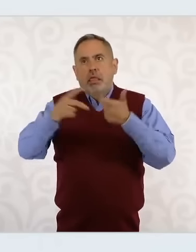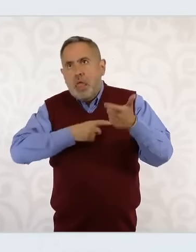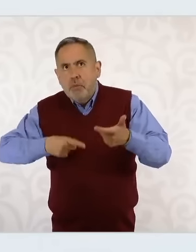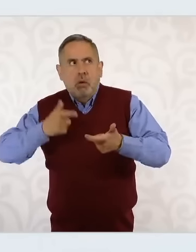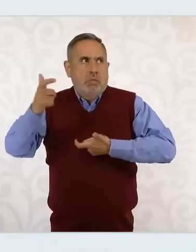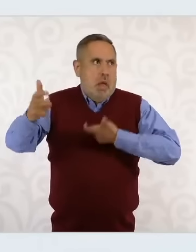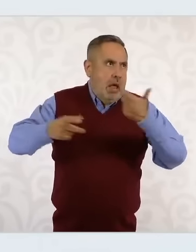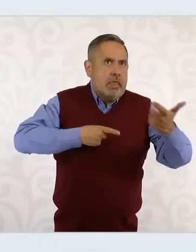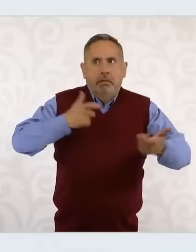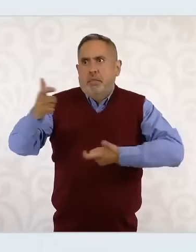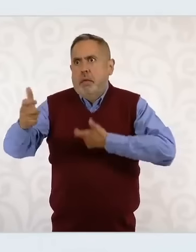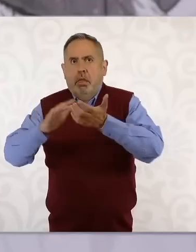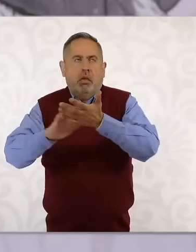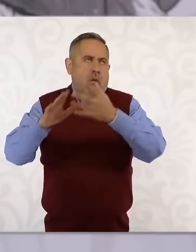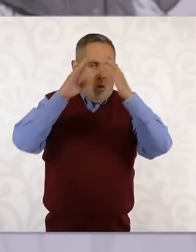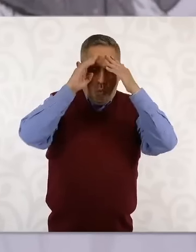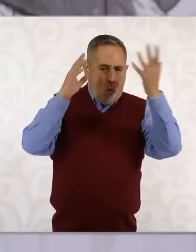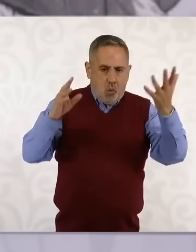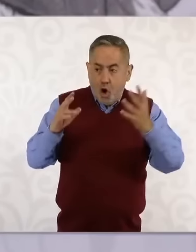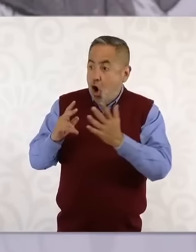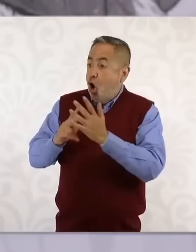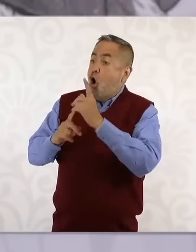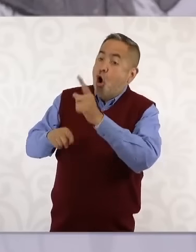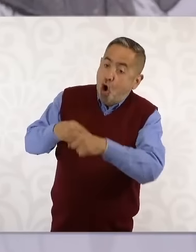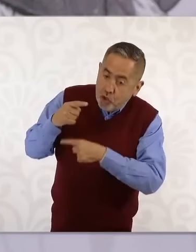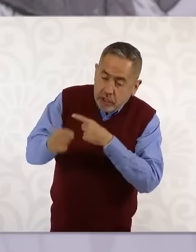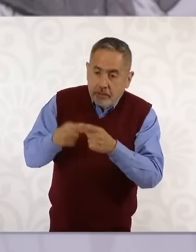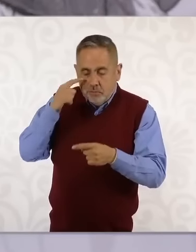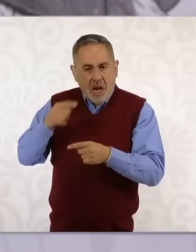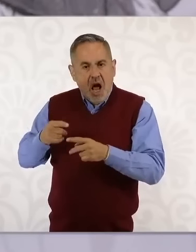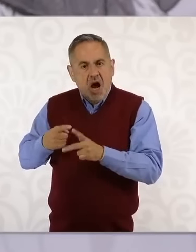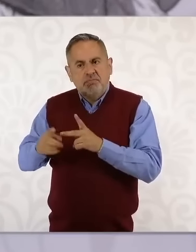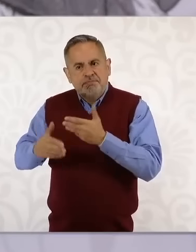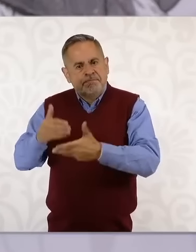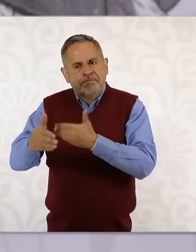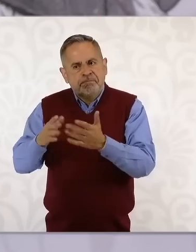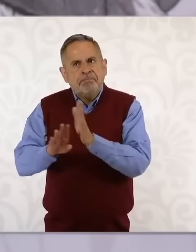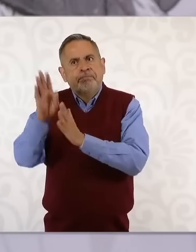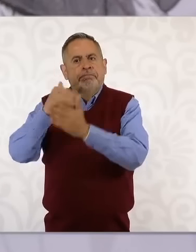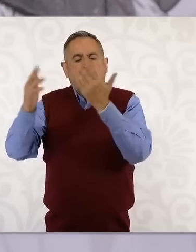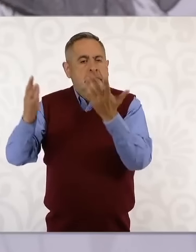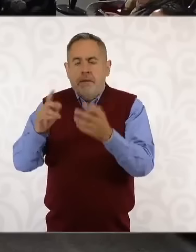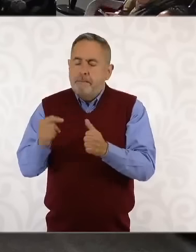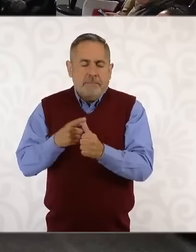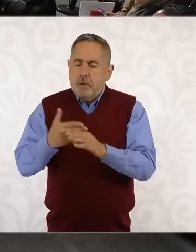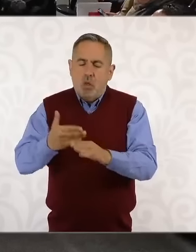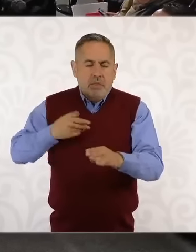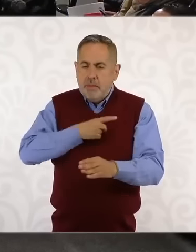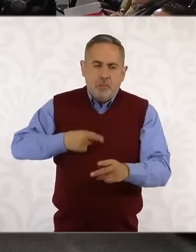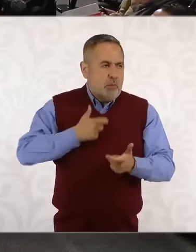endeudamiento antes de volver a ocupar la deuda de Pemex como un instrumento de desarrollo. Entonces,